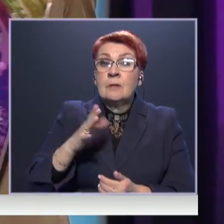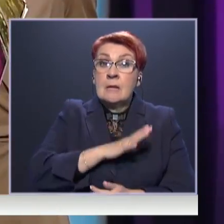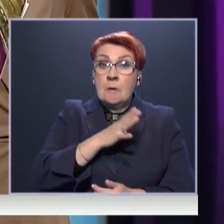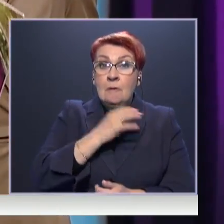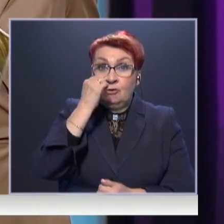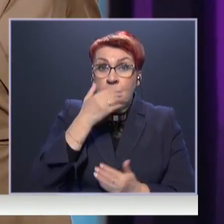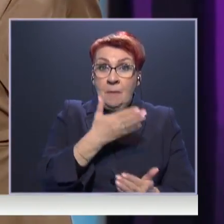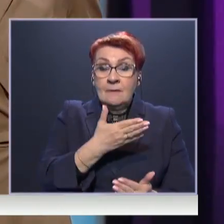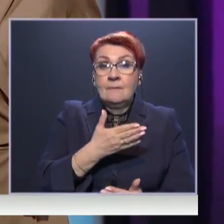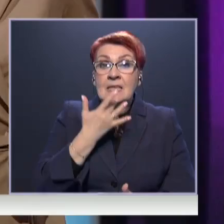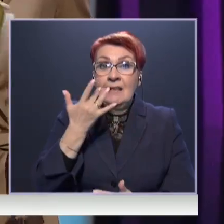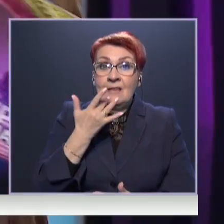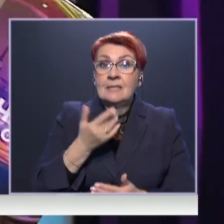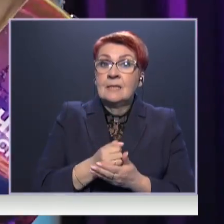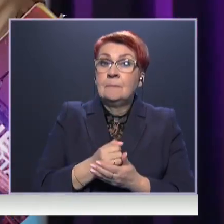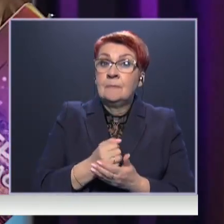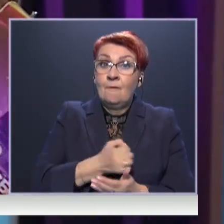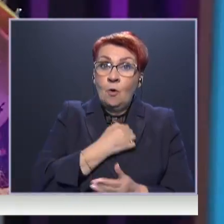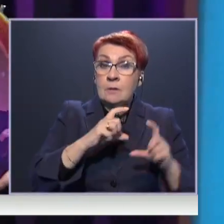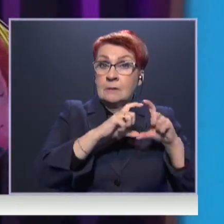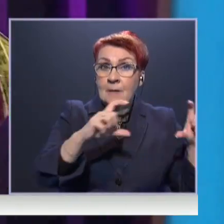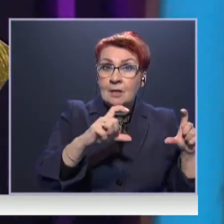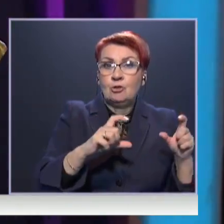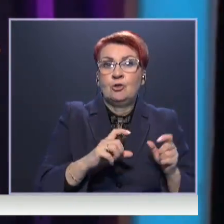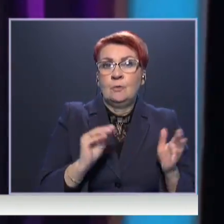советским воинам табличку с благодарностью бойцам